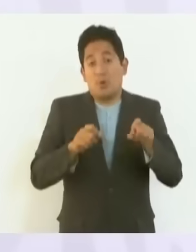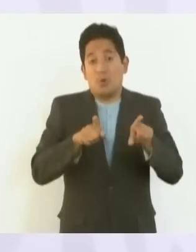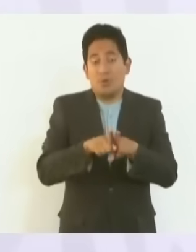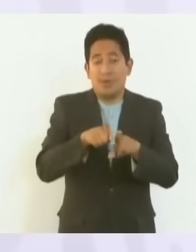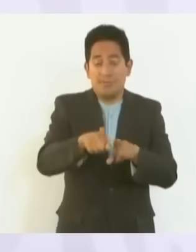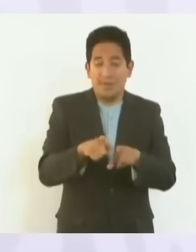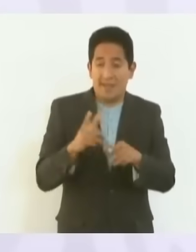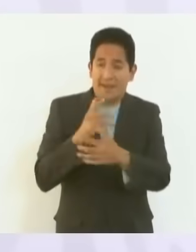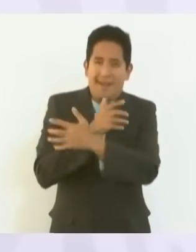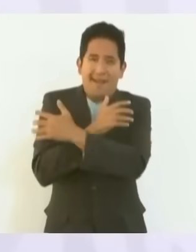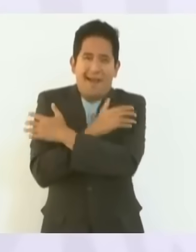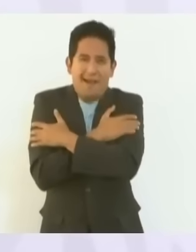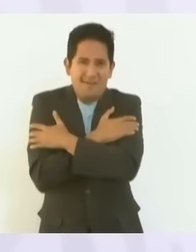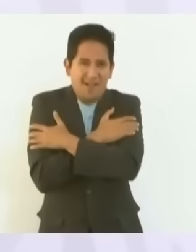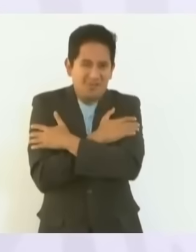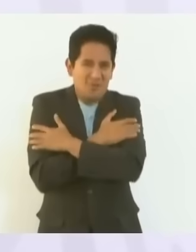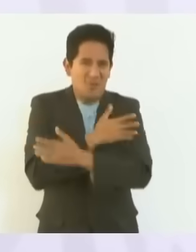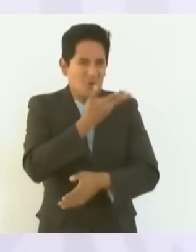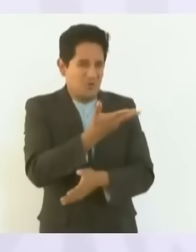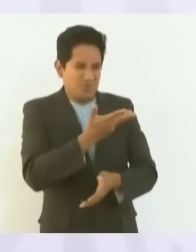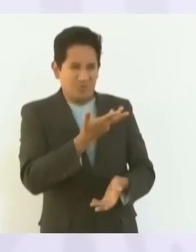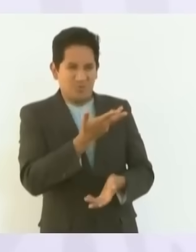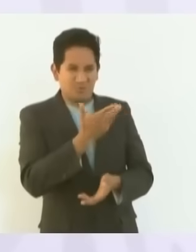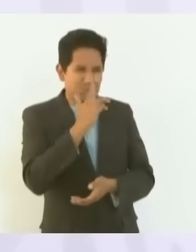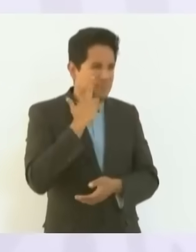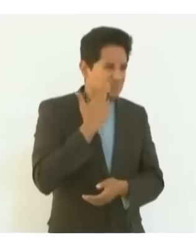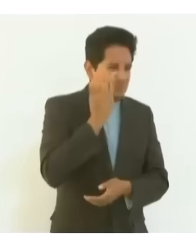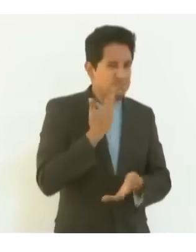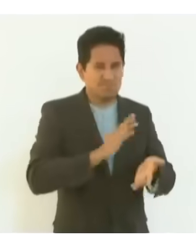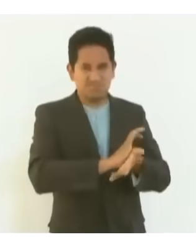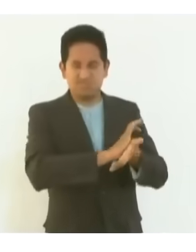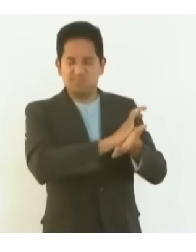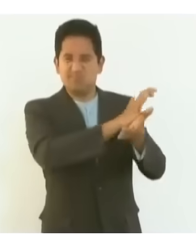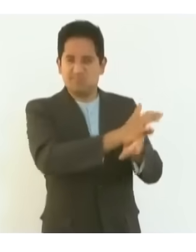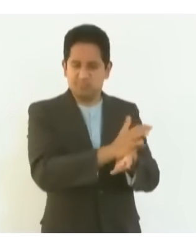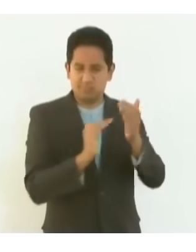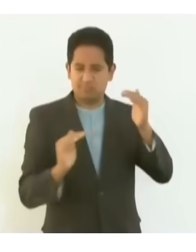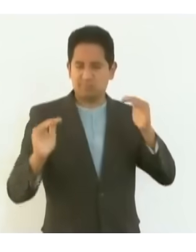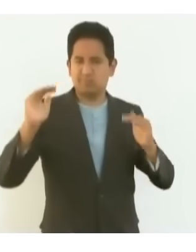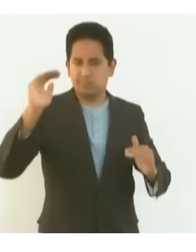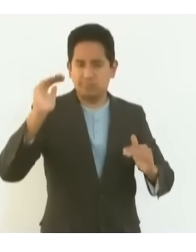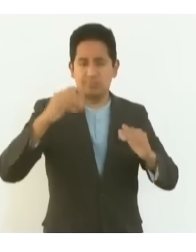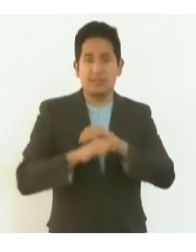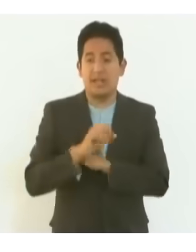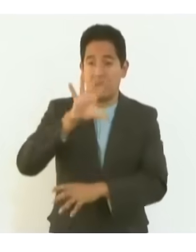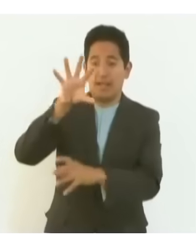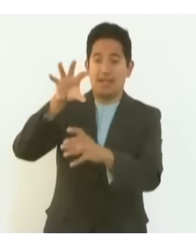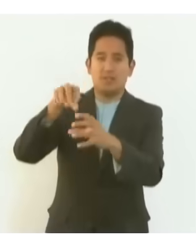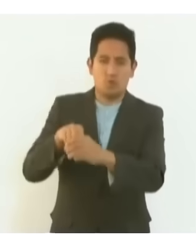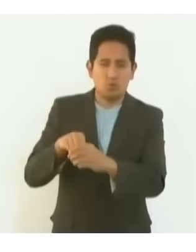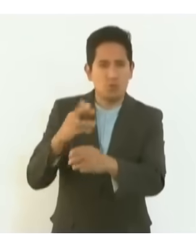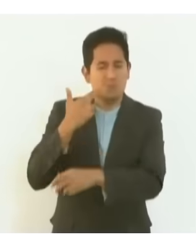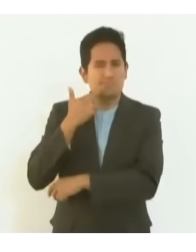el triunfo del respeto frente a la prepotencia, de la inclusión sobre la discriminación, de